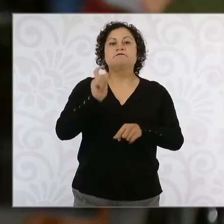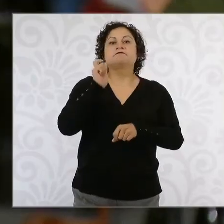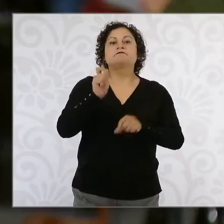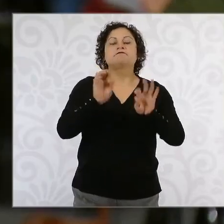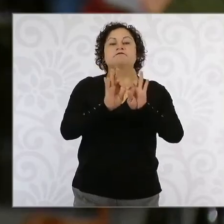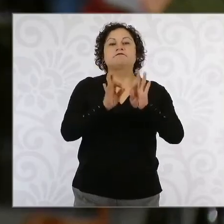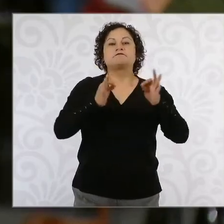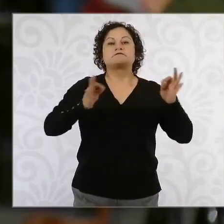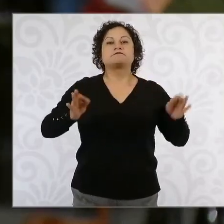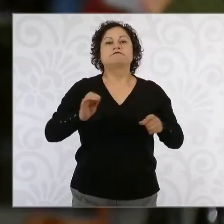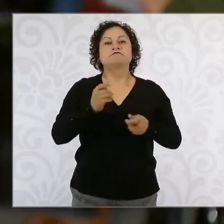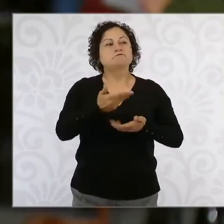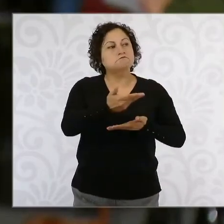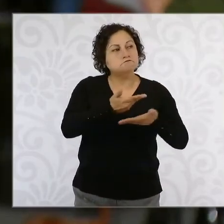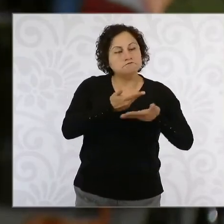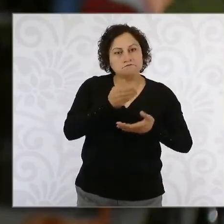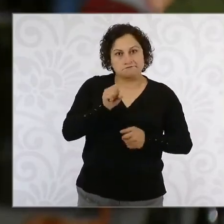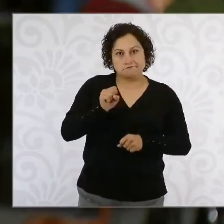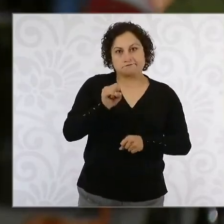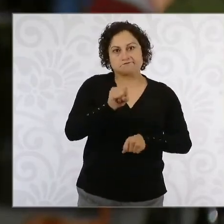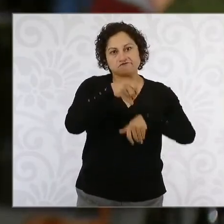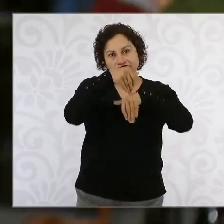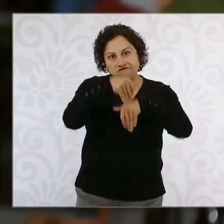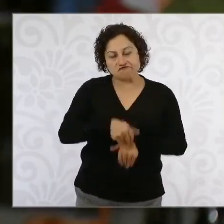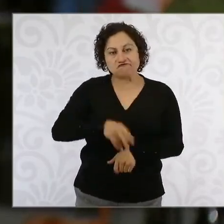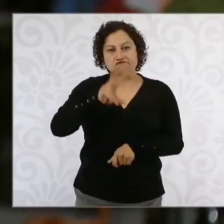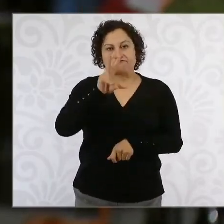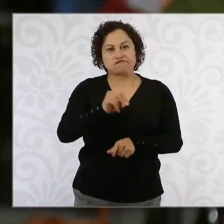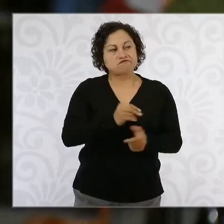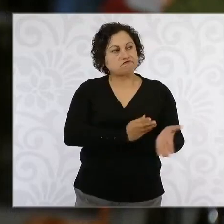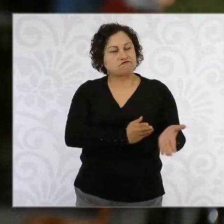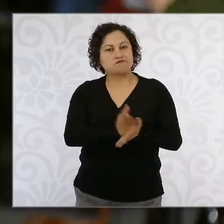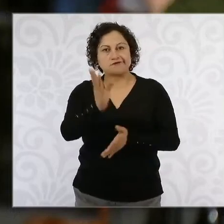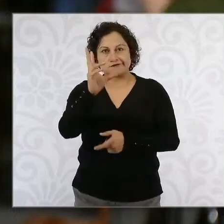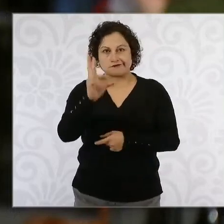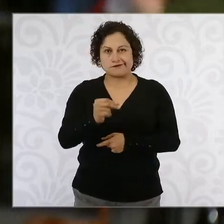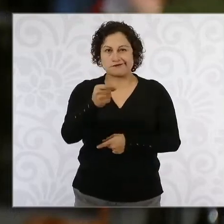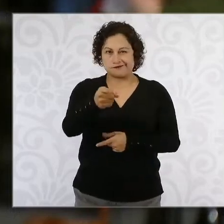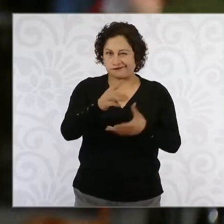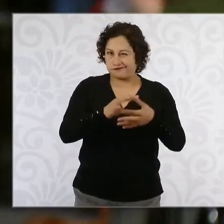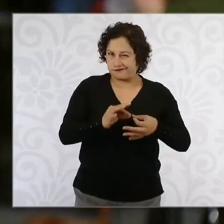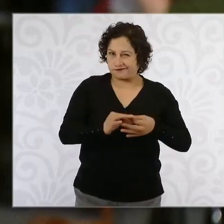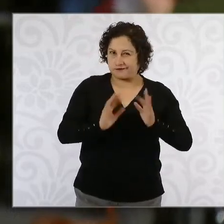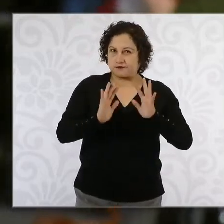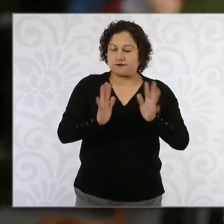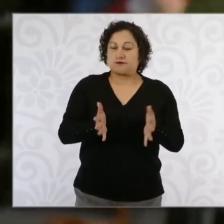no I etcétera etcétera se ha comunicado esto oficialmente al futuro presidente de Estados